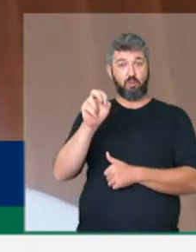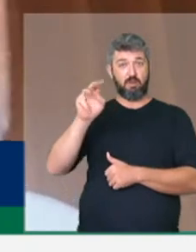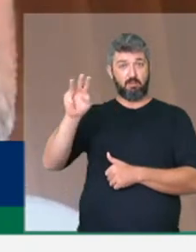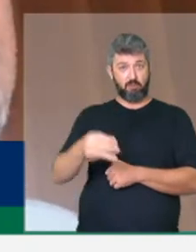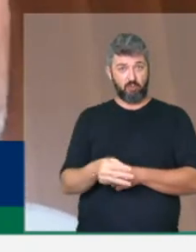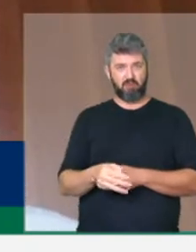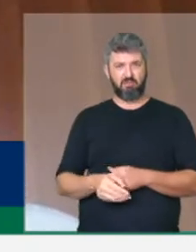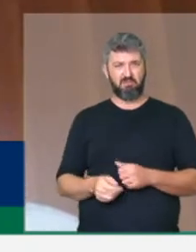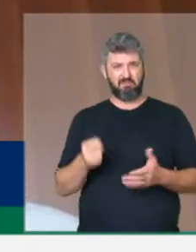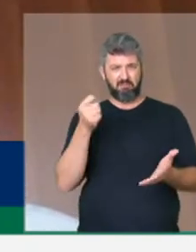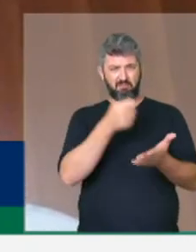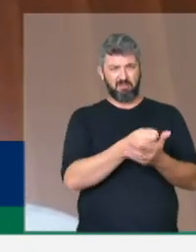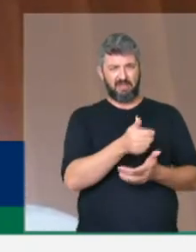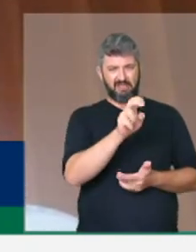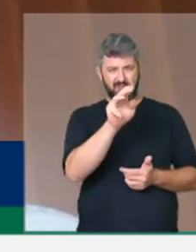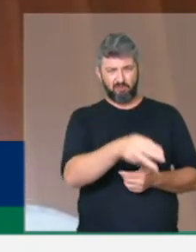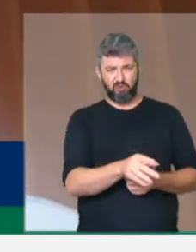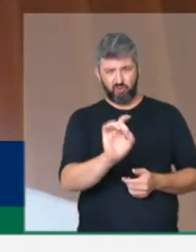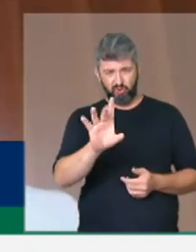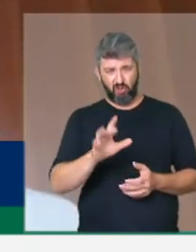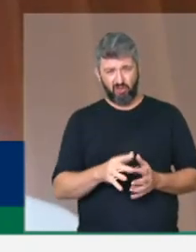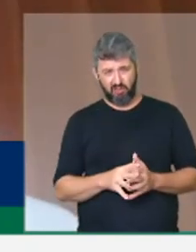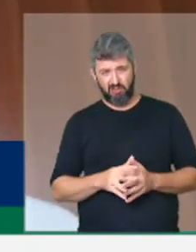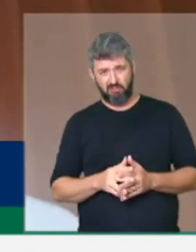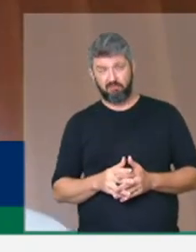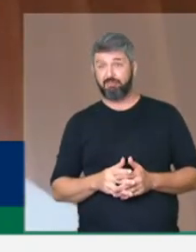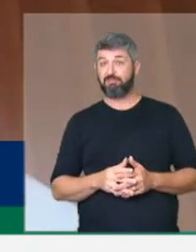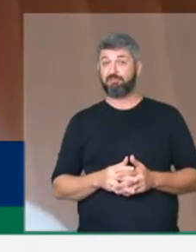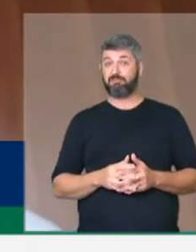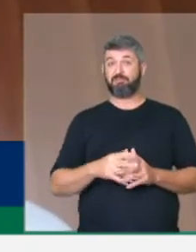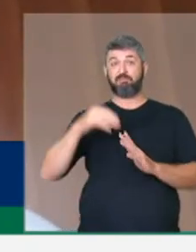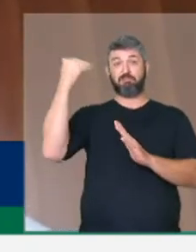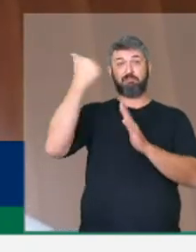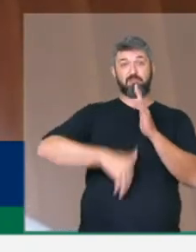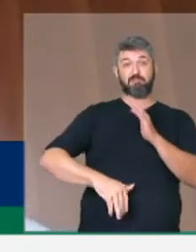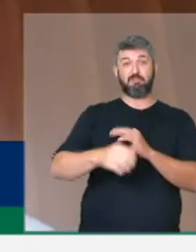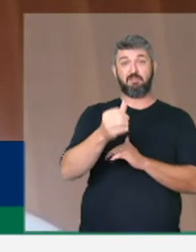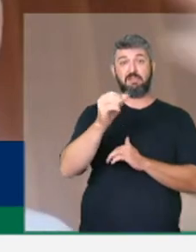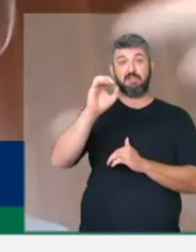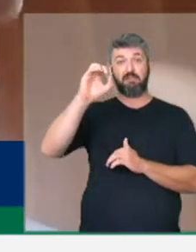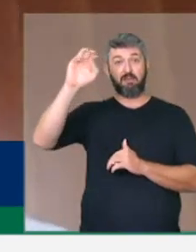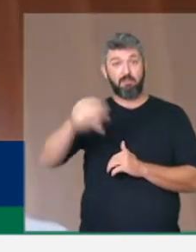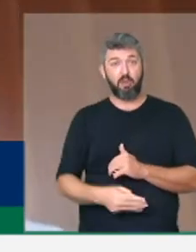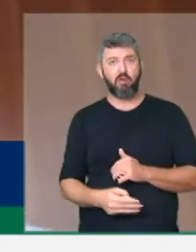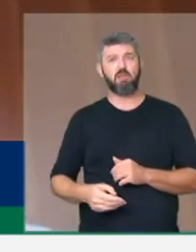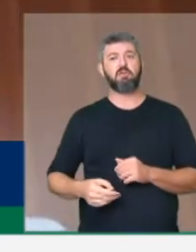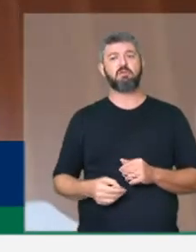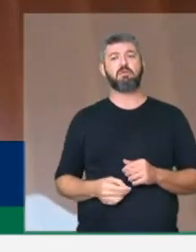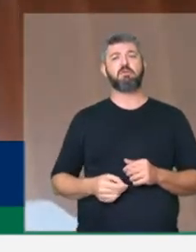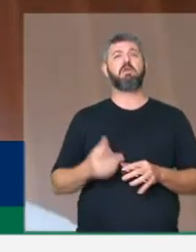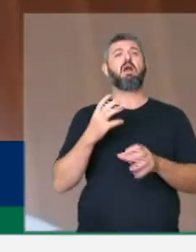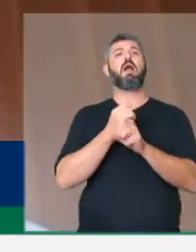10 OU 15% DO QUE ELA DEVIA? ISSO, NO MEU PONTO DE VISTA NÃO É O ENCAMINHAMENTO CORRETO. E EU NÃO TENHO TRANSPARÊNCIA SOBRE ESTE TEMA PARA VOTAR, POR ISSO, O NOSSO